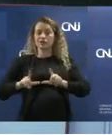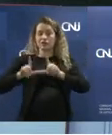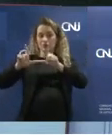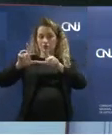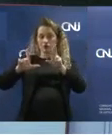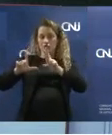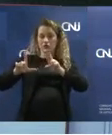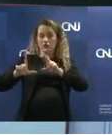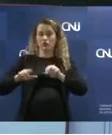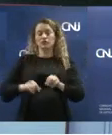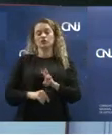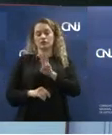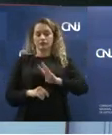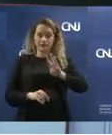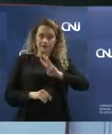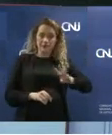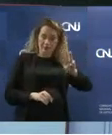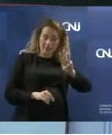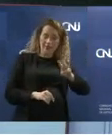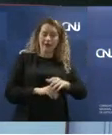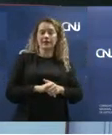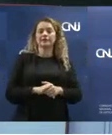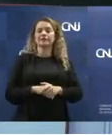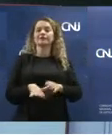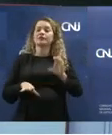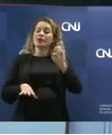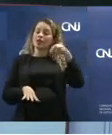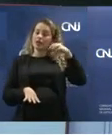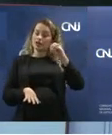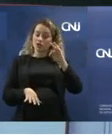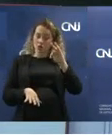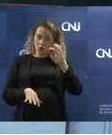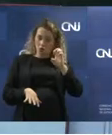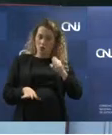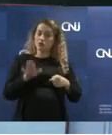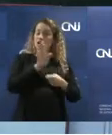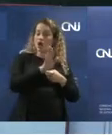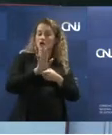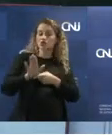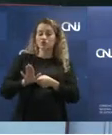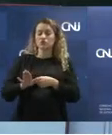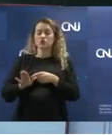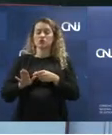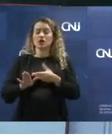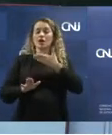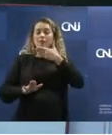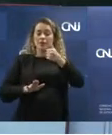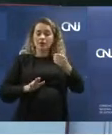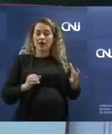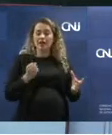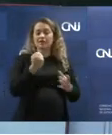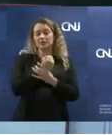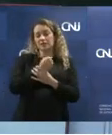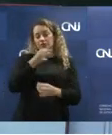O e-Not Assina constitui funcionalidade que atrela os conceitos de segurança jurídica e segurança digital